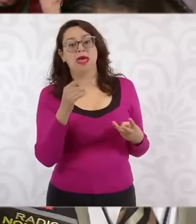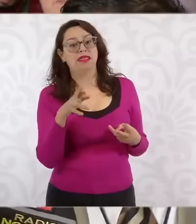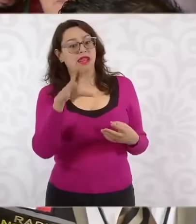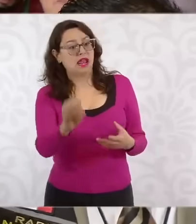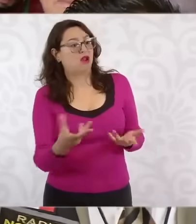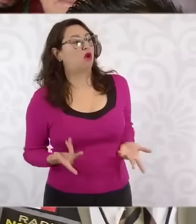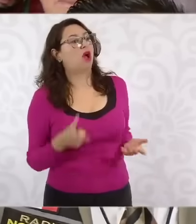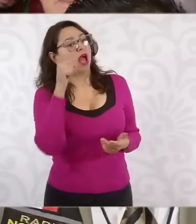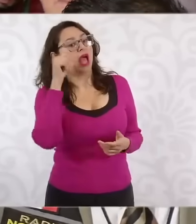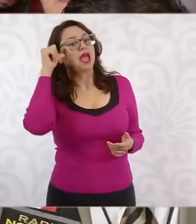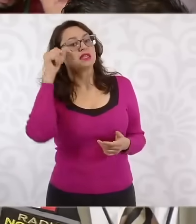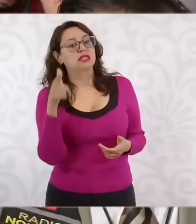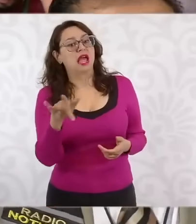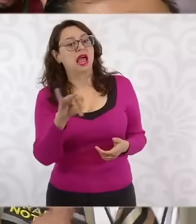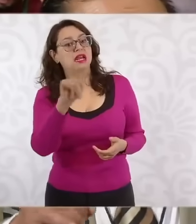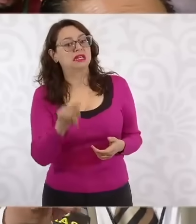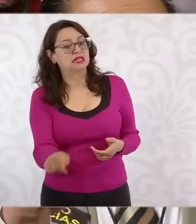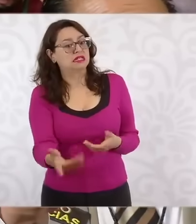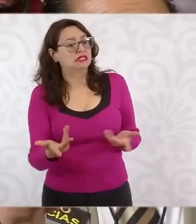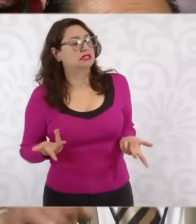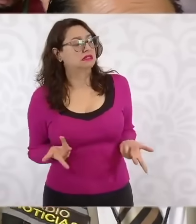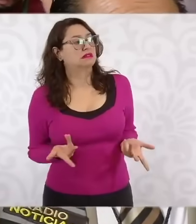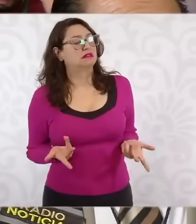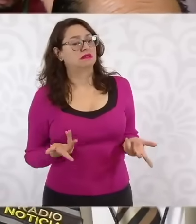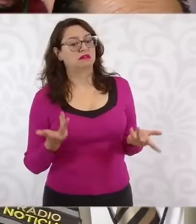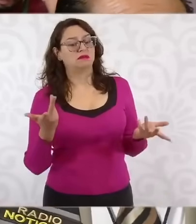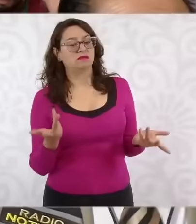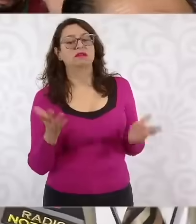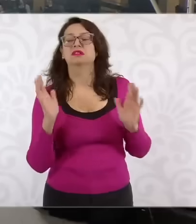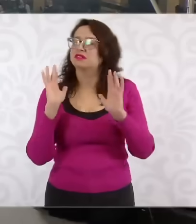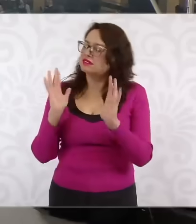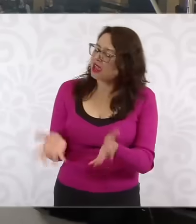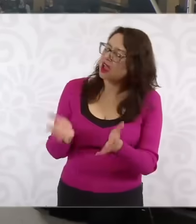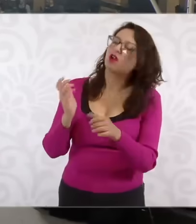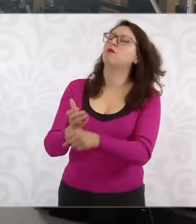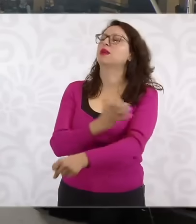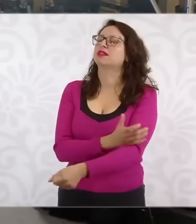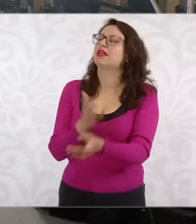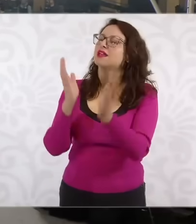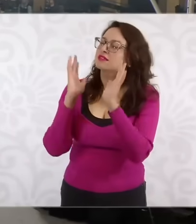se la dio Alis que porque estaba de visita, nunca viene y es parte, o sea, tenemos que ser parte de